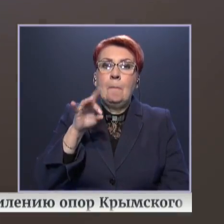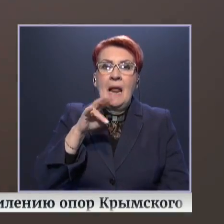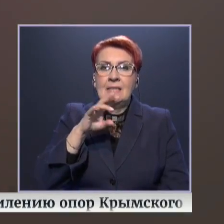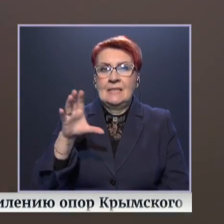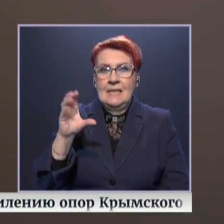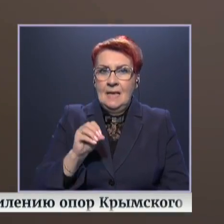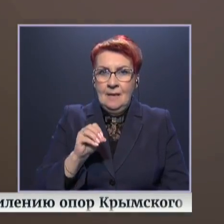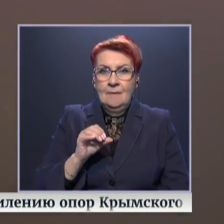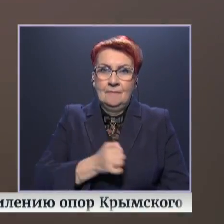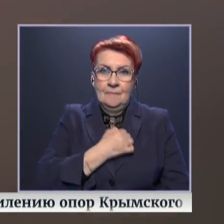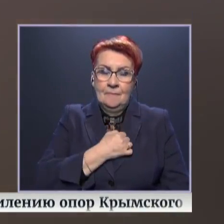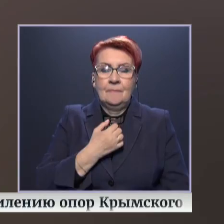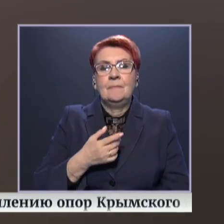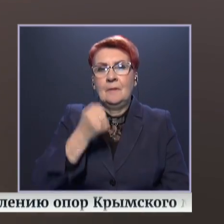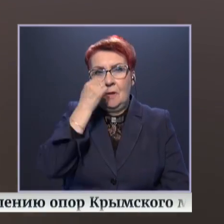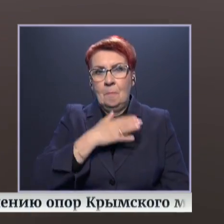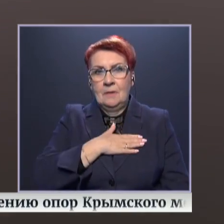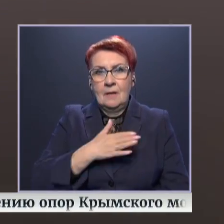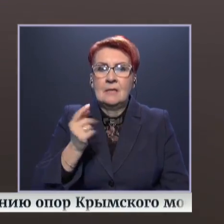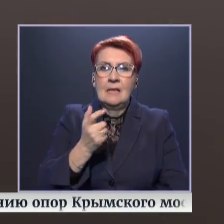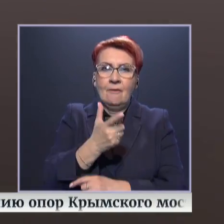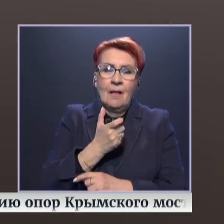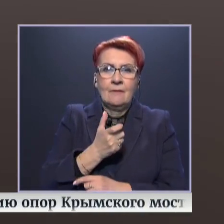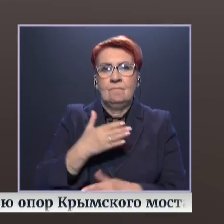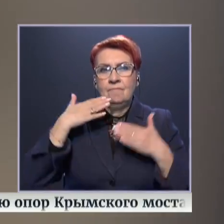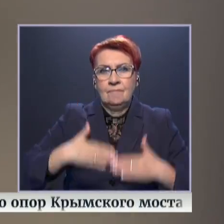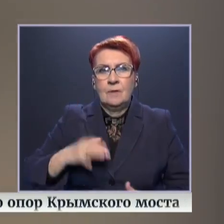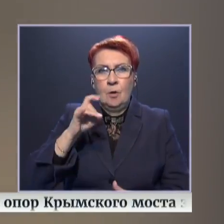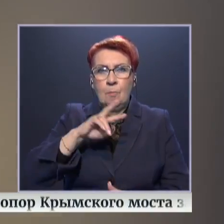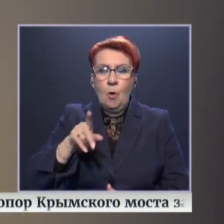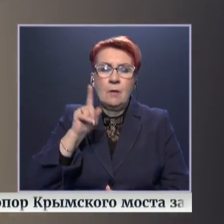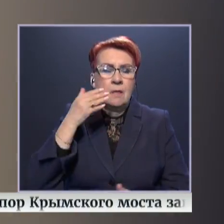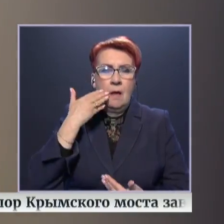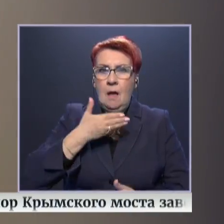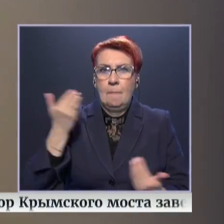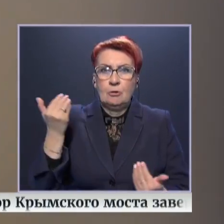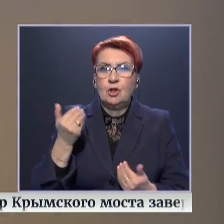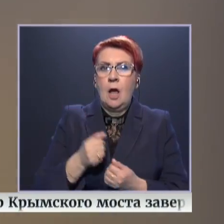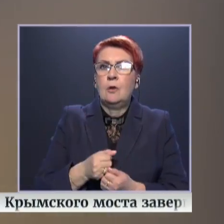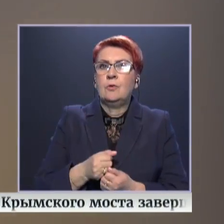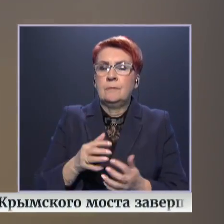за тепловизор глушители на автоматы и броню они облегчают выполнение поставленных задач А добровольцам из